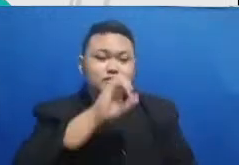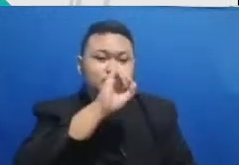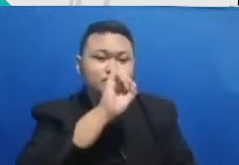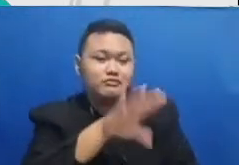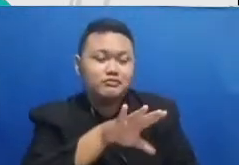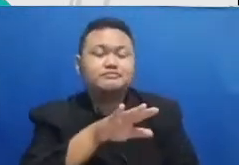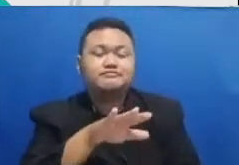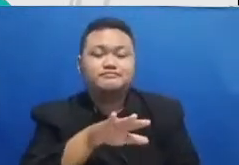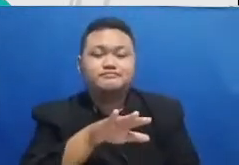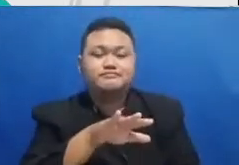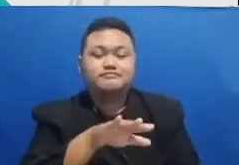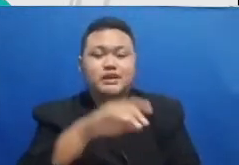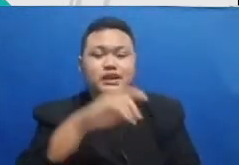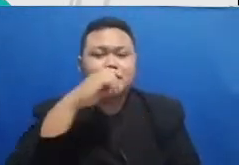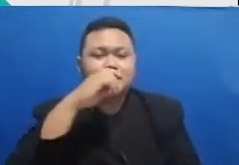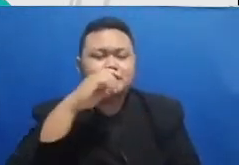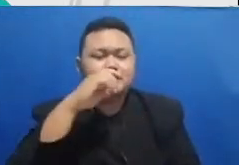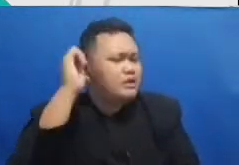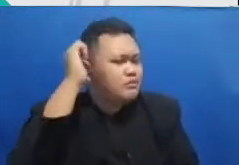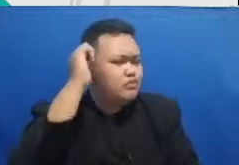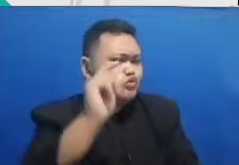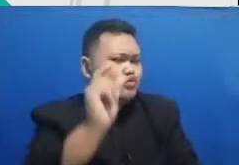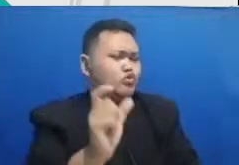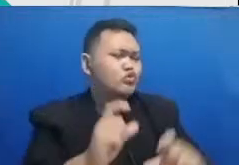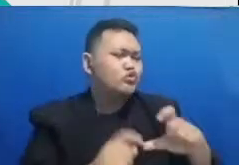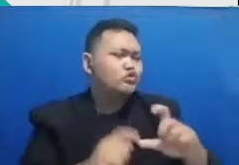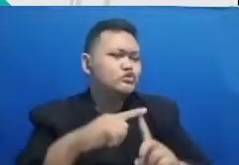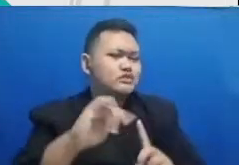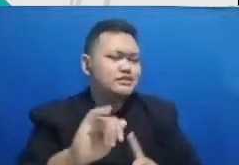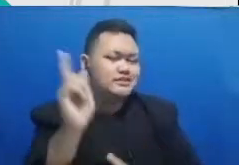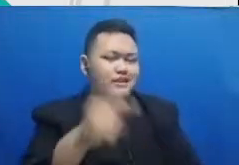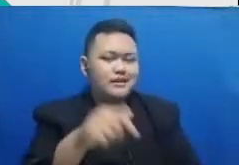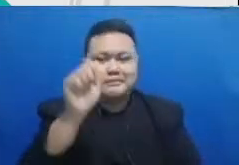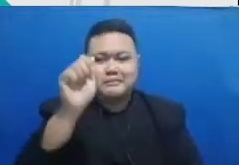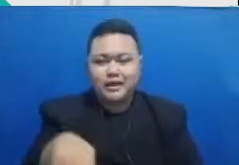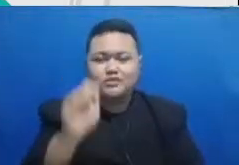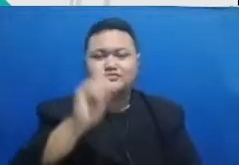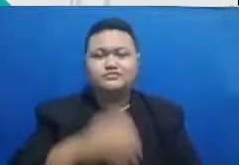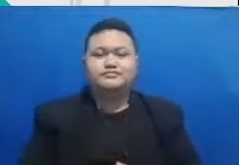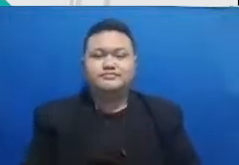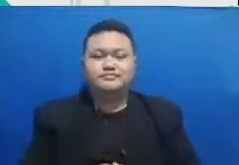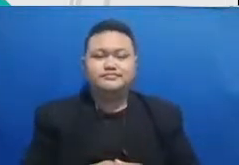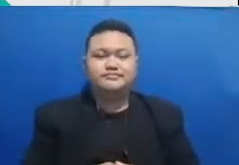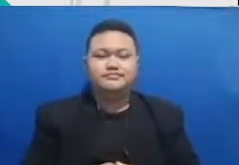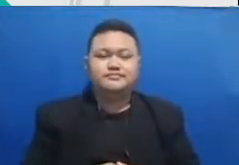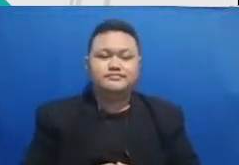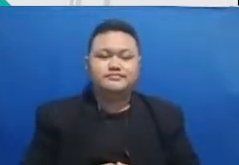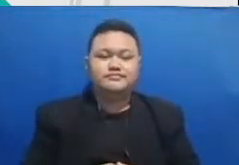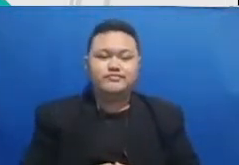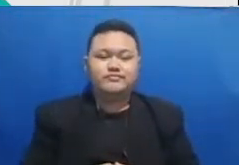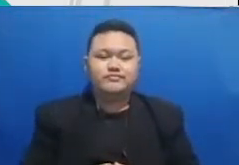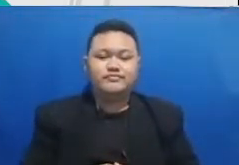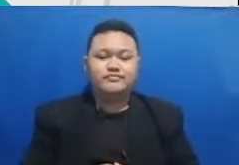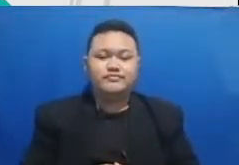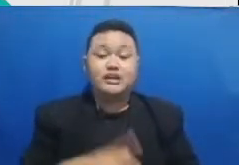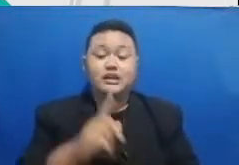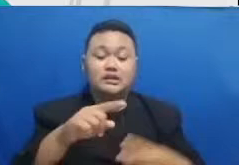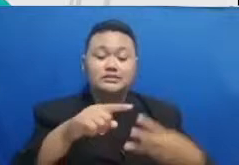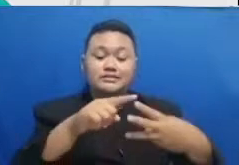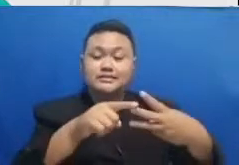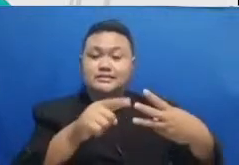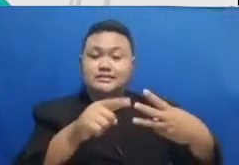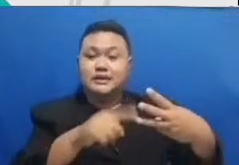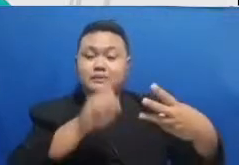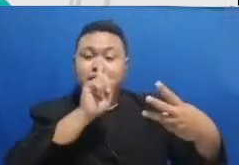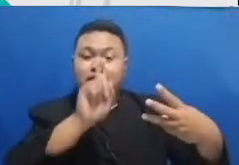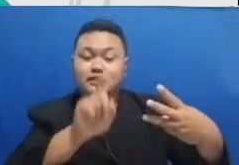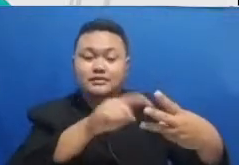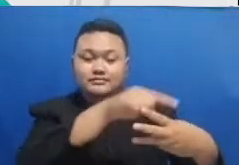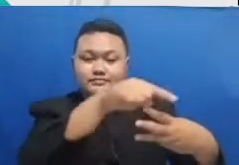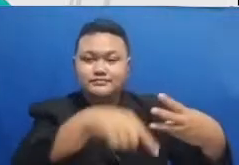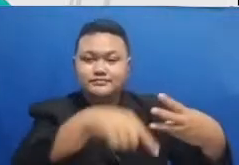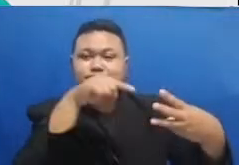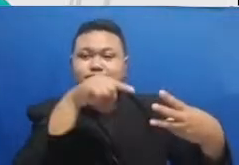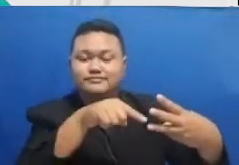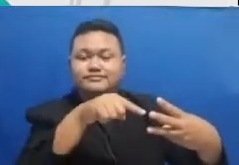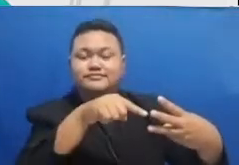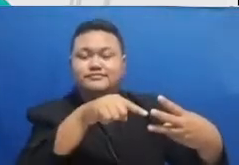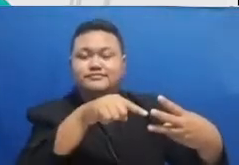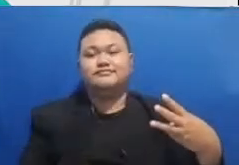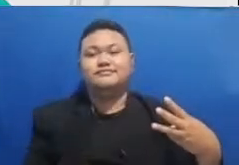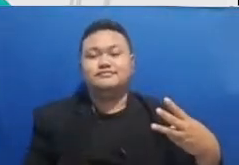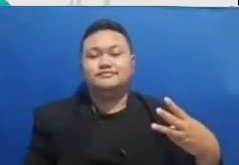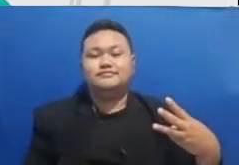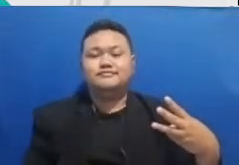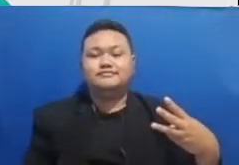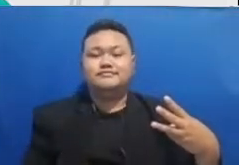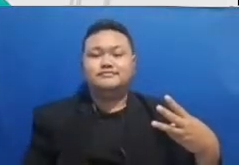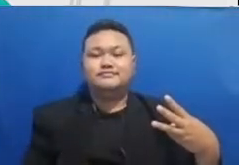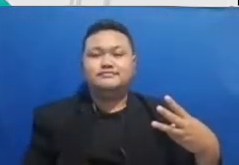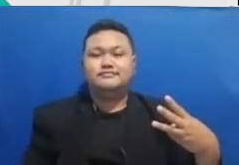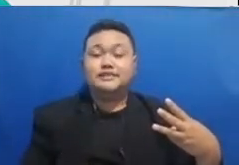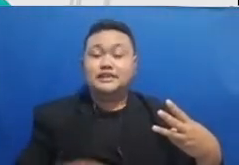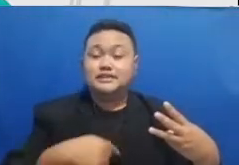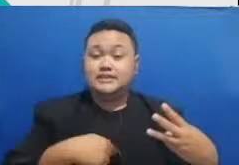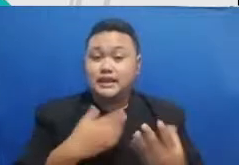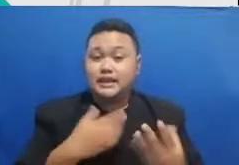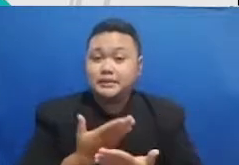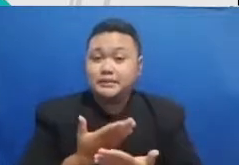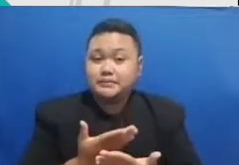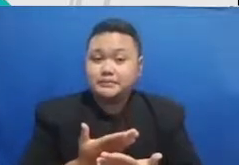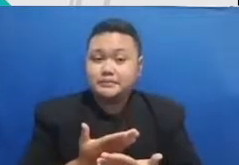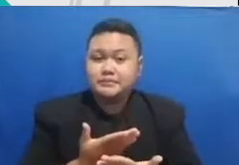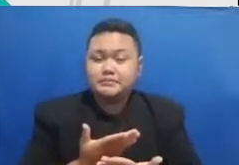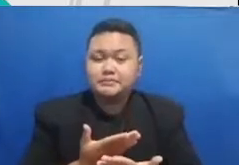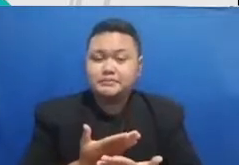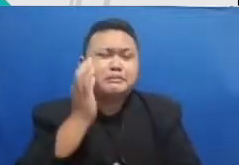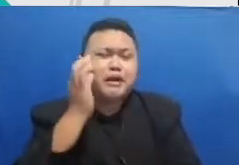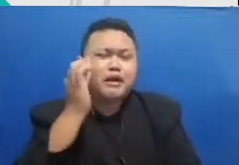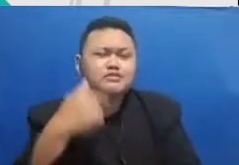Ibu Rusty dari Palu porno ampunan tiga pertanyaan tadi om saya eh mohon di dulu ampe 3 pertanyaan